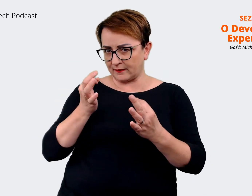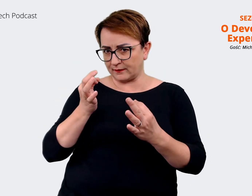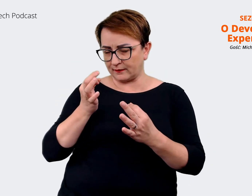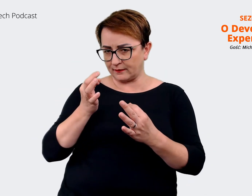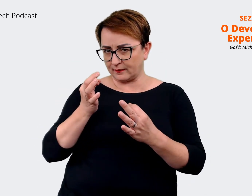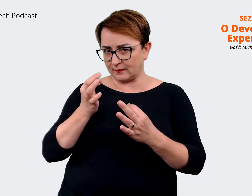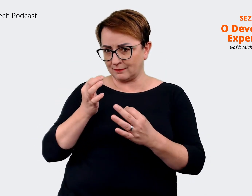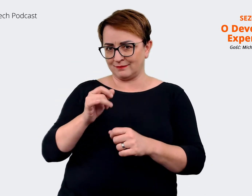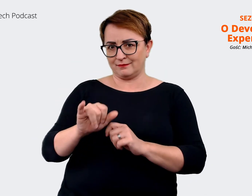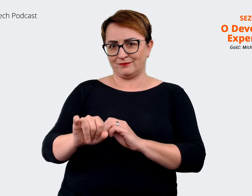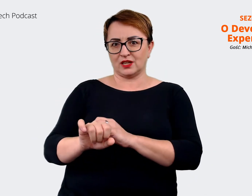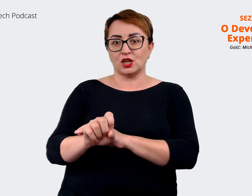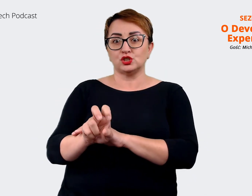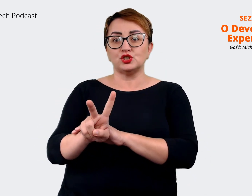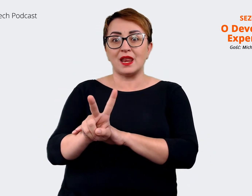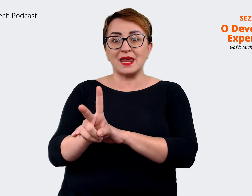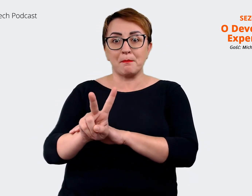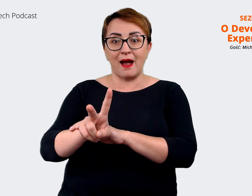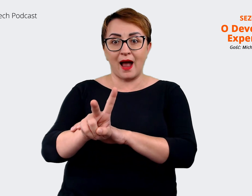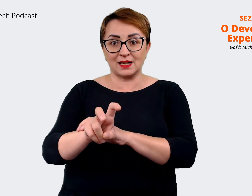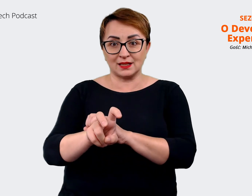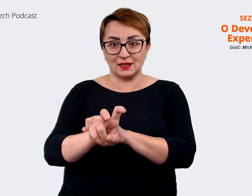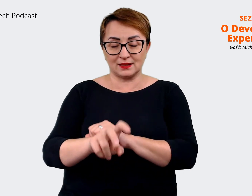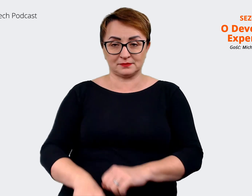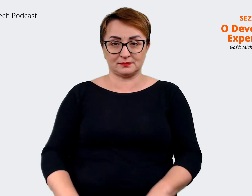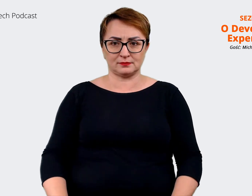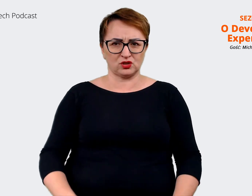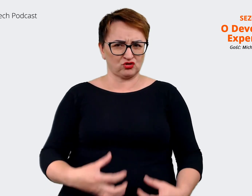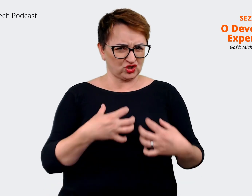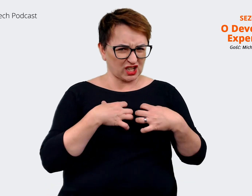Michał: Tak. Prowadzący: Nie mogę nie spytać. A po co?